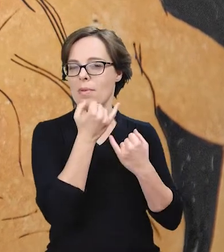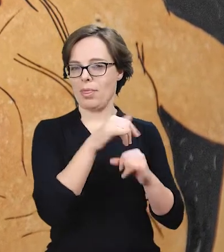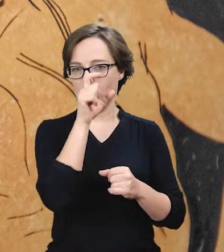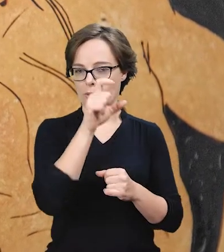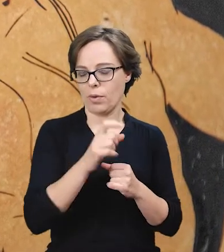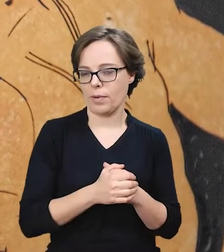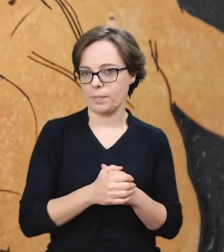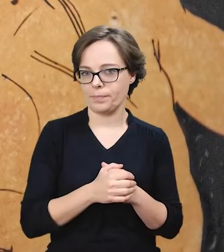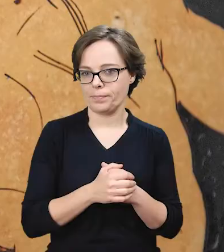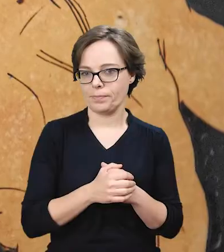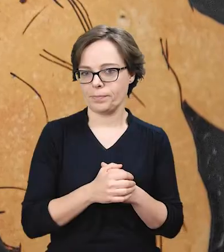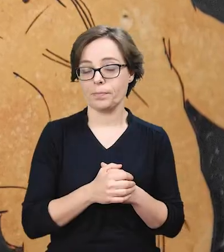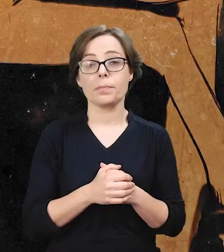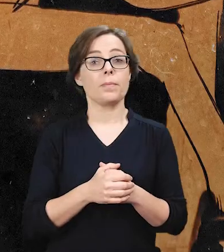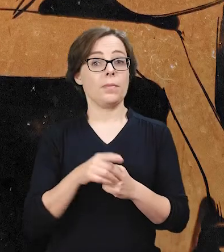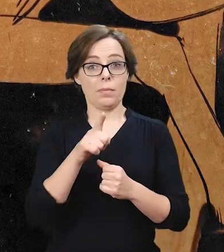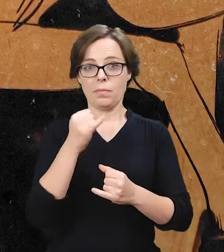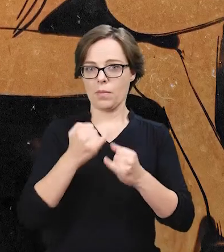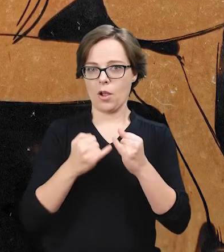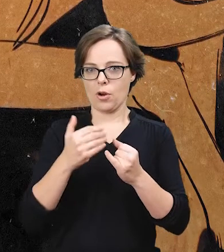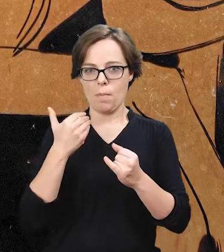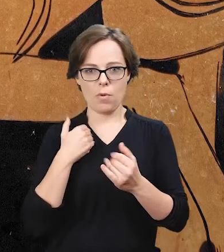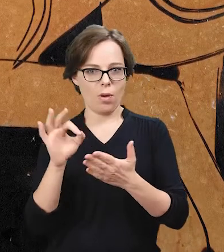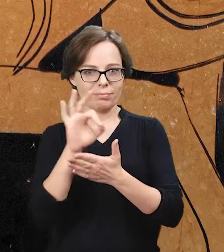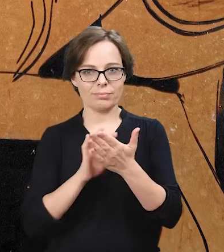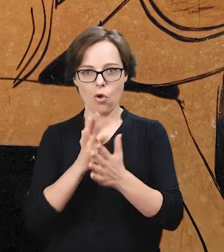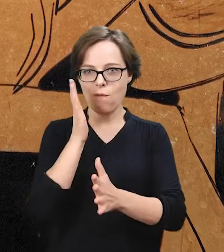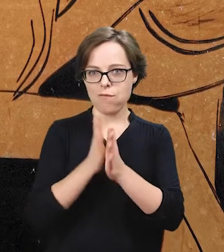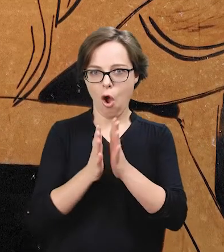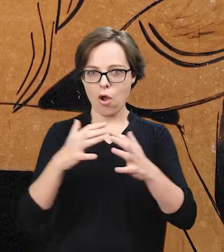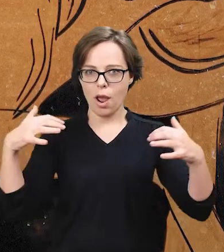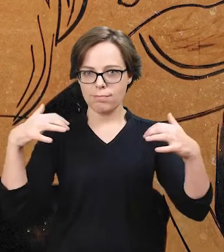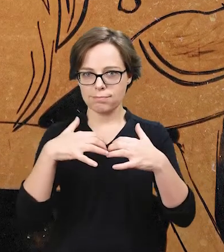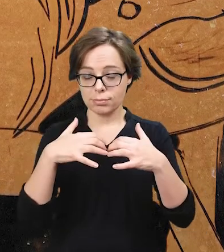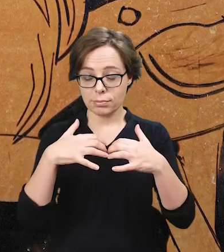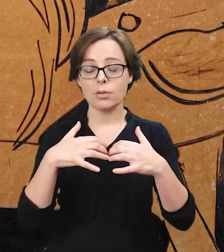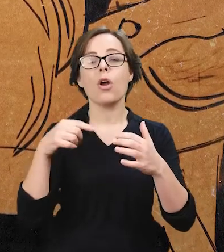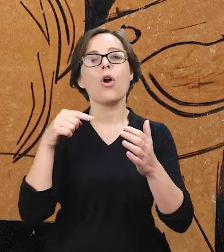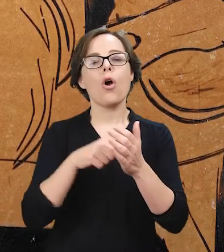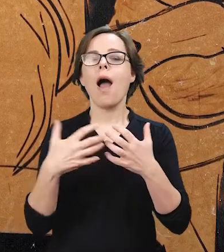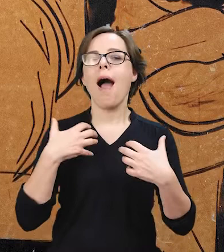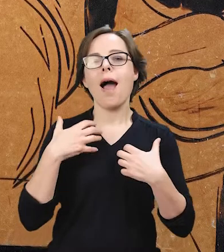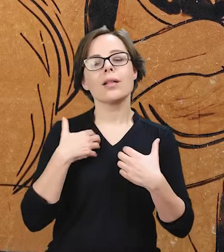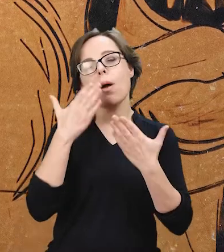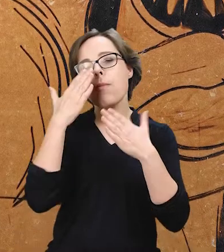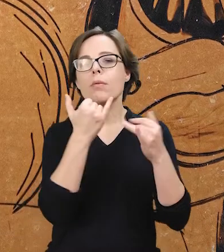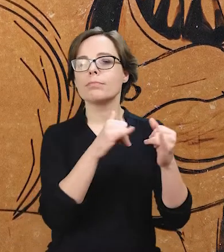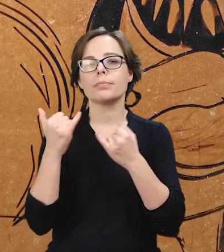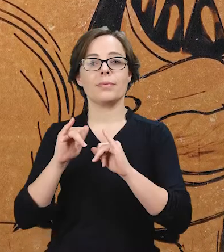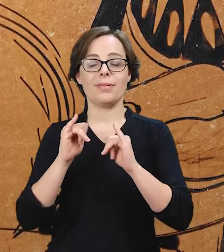Przynależność kulturową walczących artyści greccy ukazywali poprzez płeć i strój.